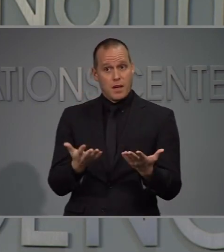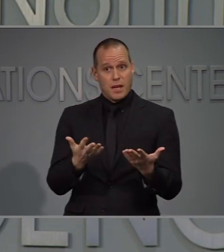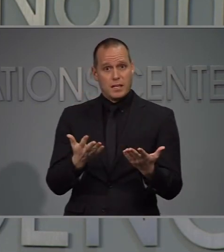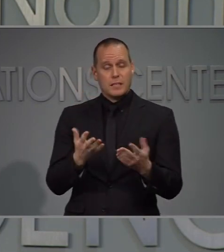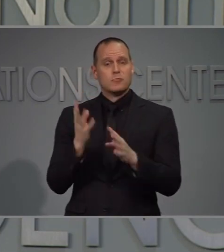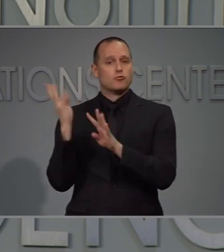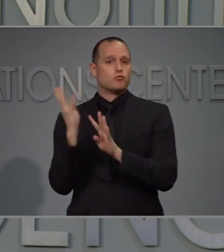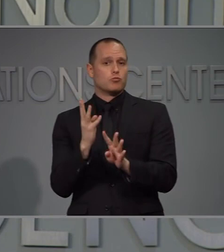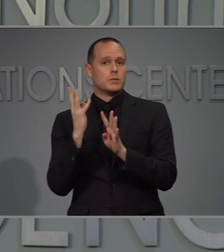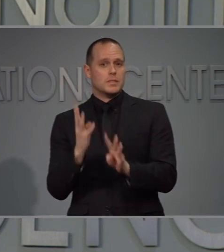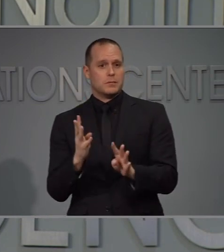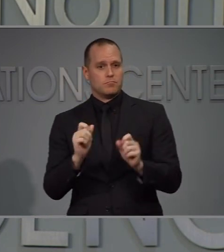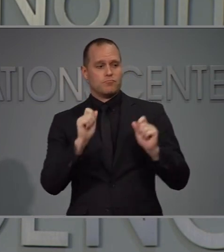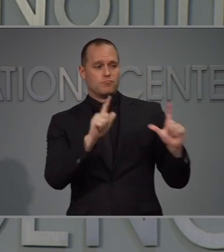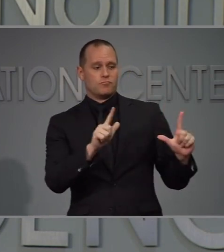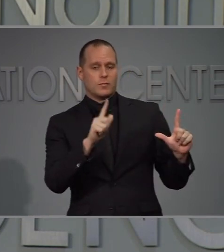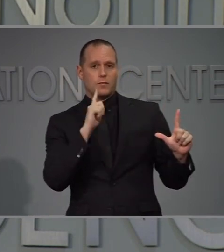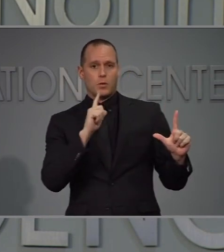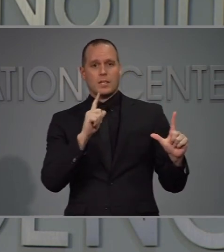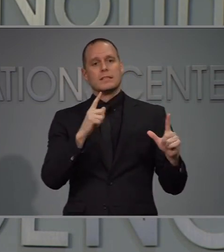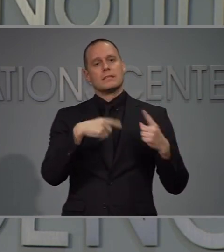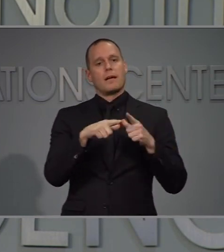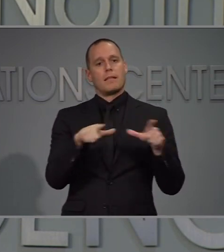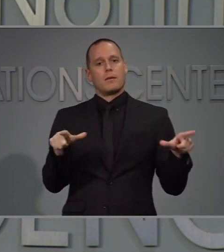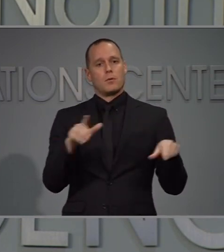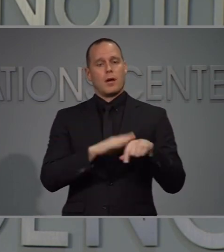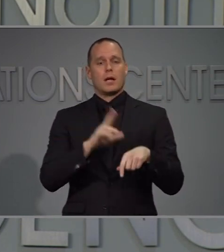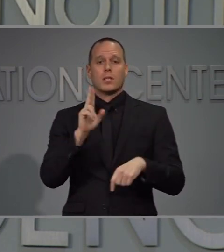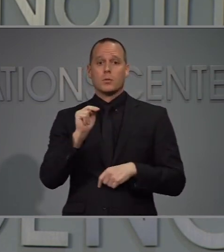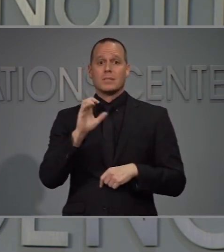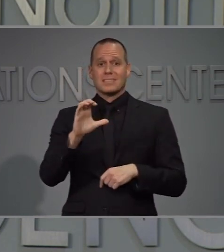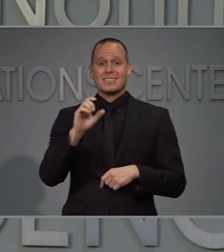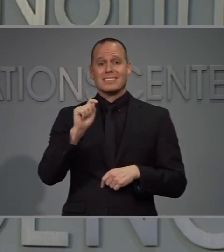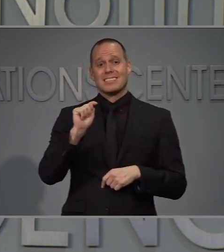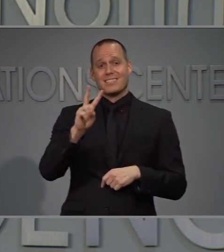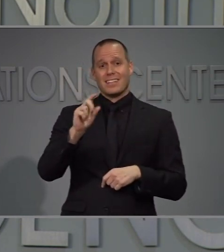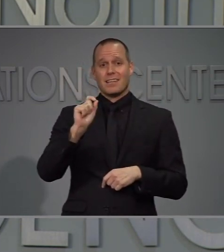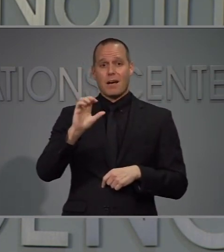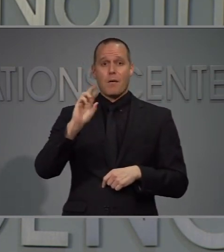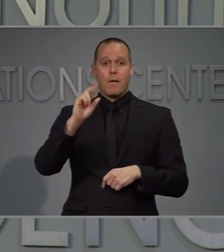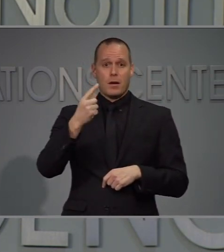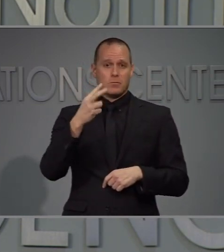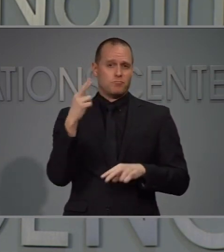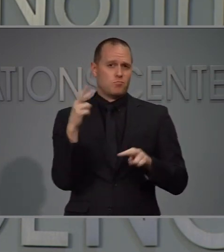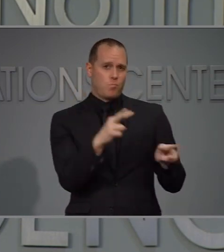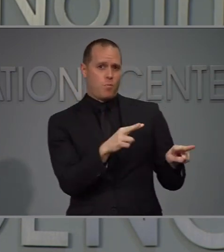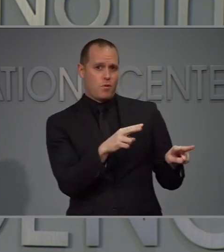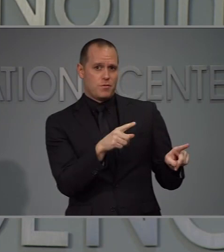El canal UNC-TV está mostrando señales para